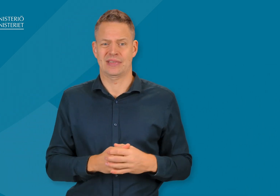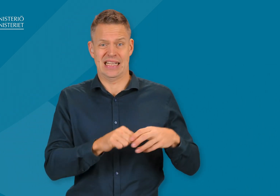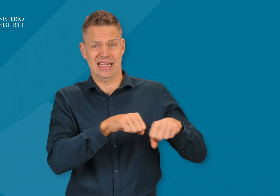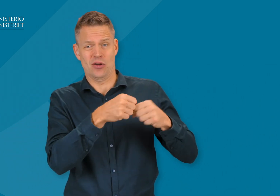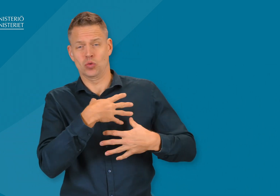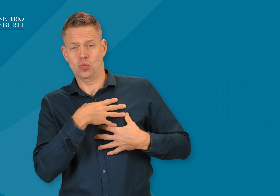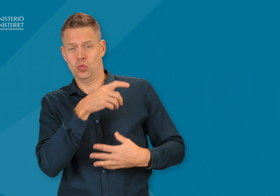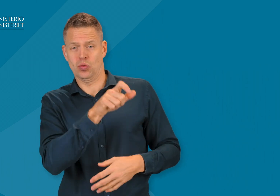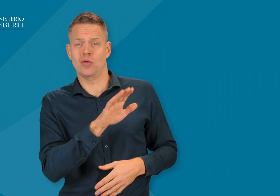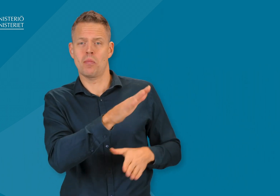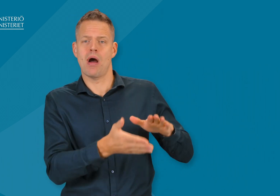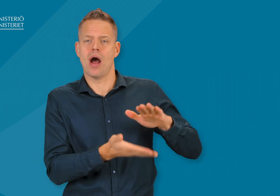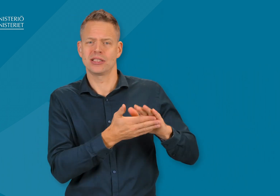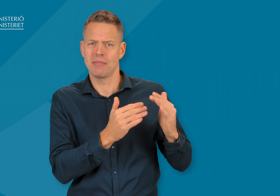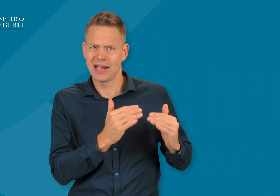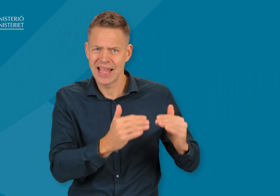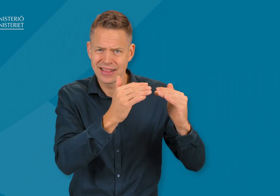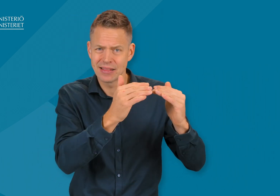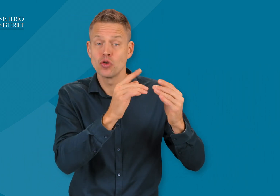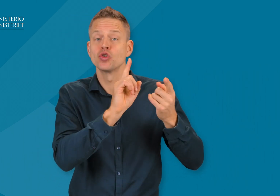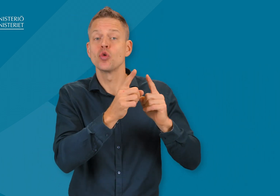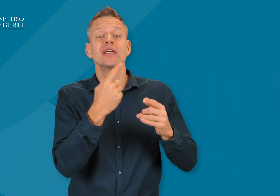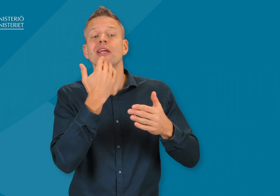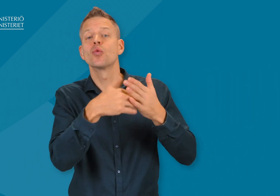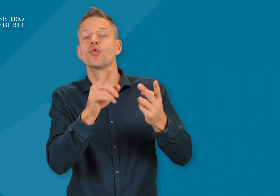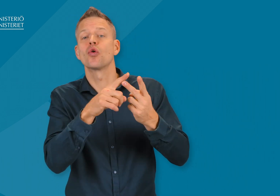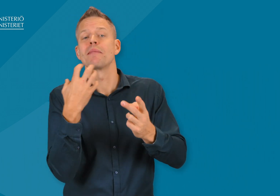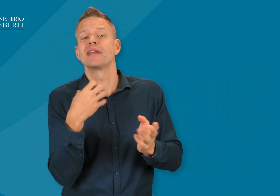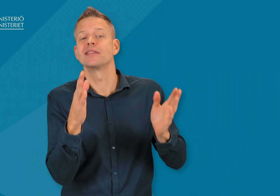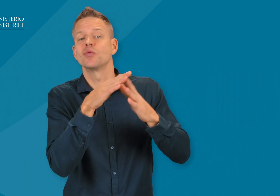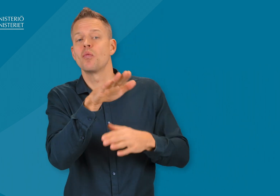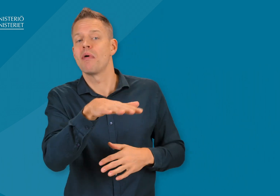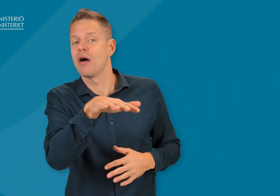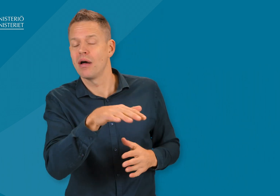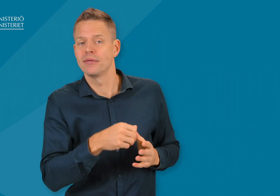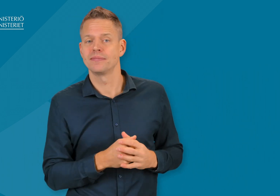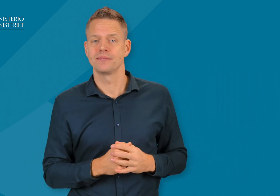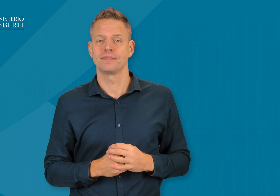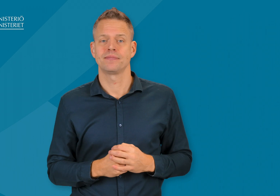• rikoksen uhrien aseman kehittäminen, jos asia ei kuulu toisen ministeriön toimialaan